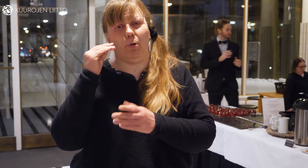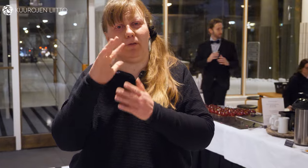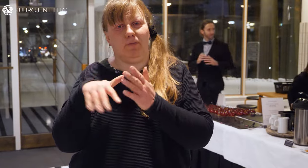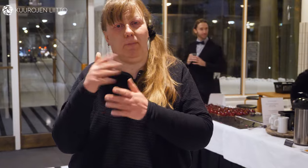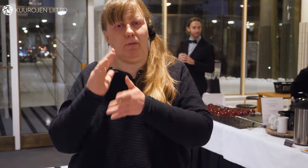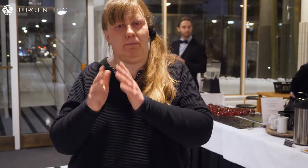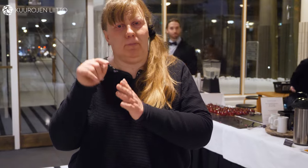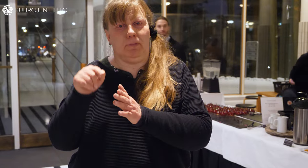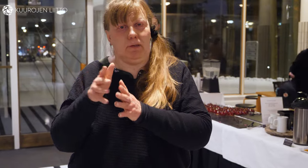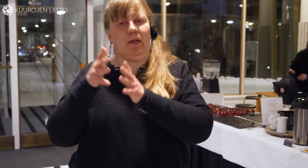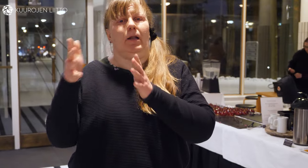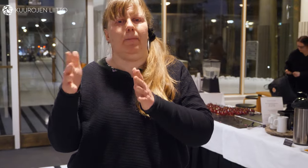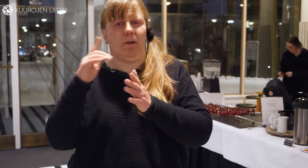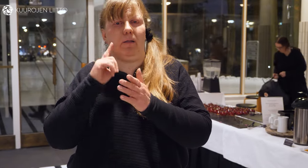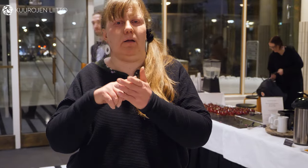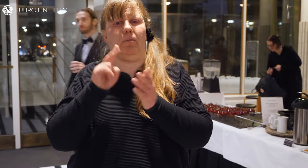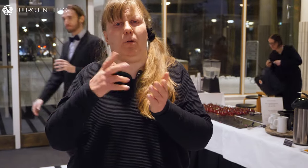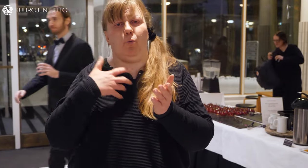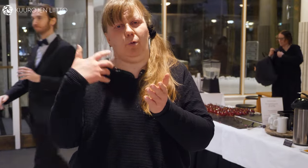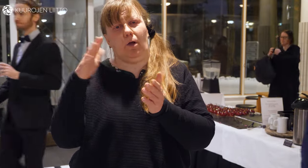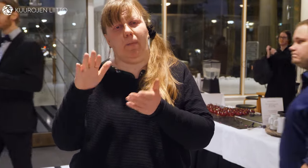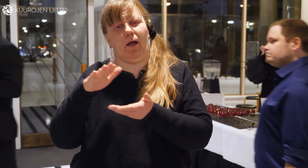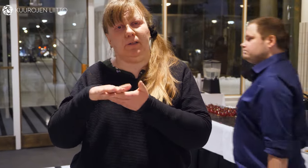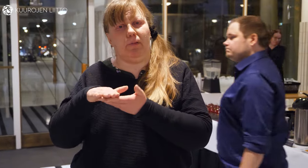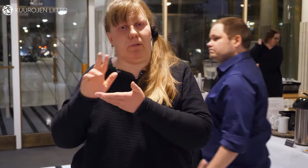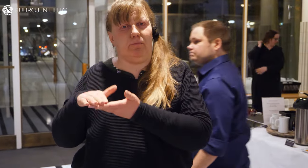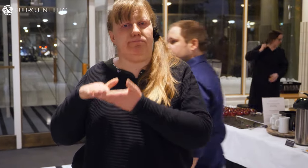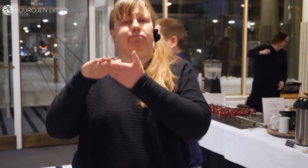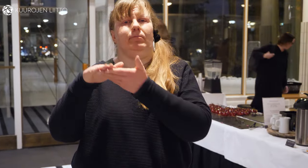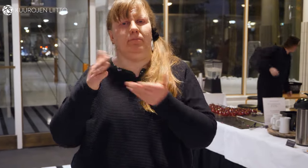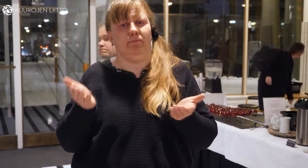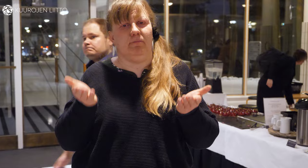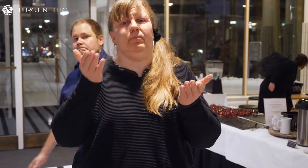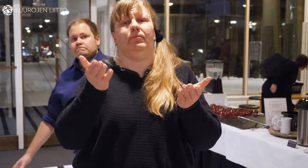suomenruotsalaiseen viittomakieleen, jotta saisimme parannettua kielen asemaa.